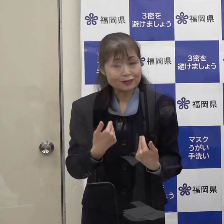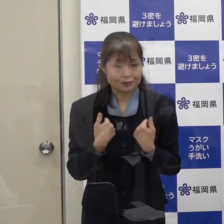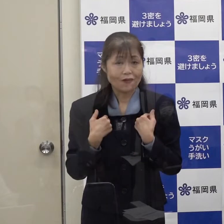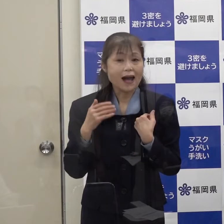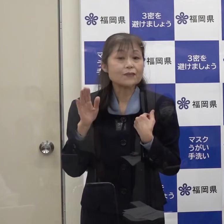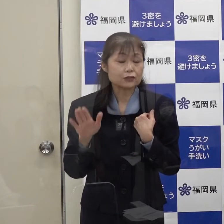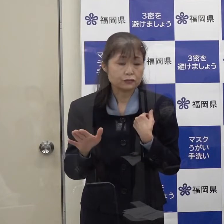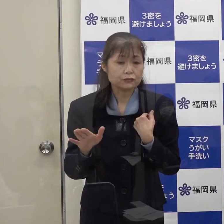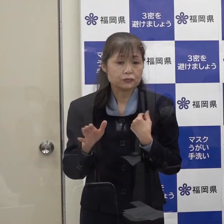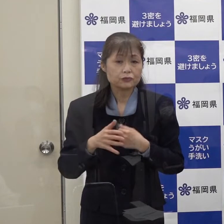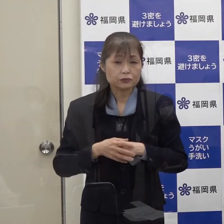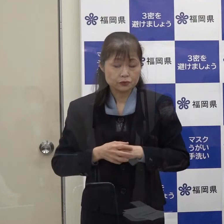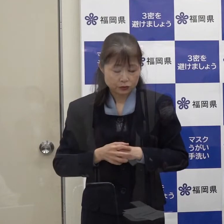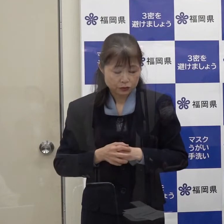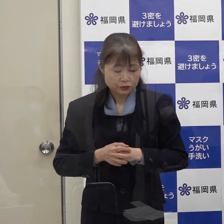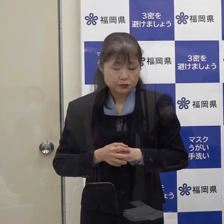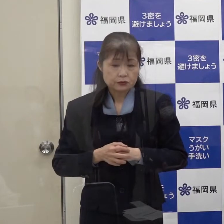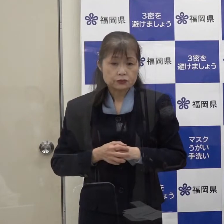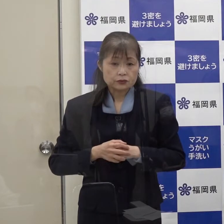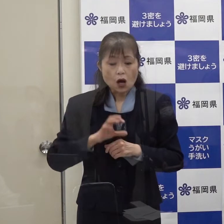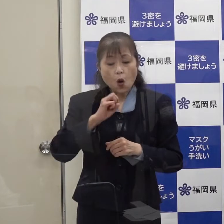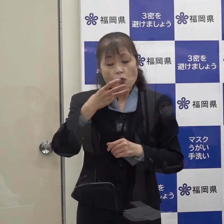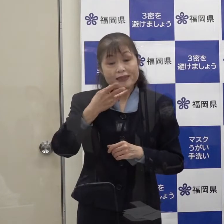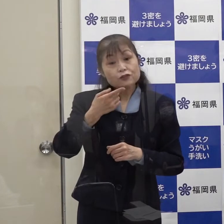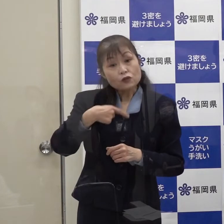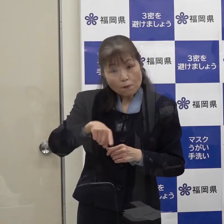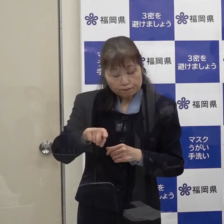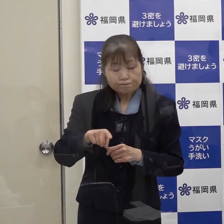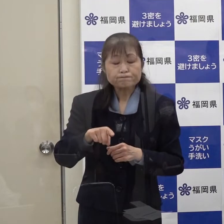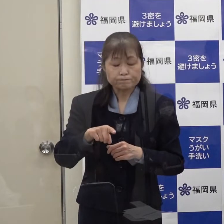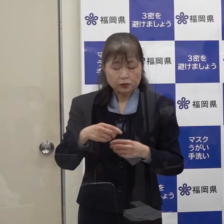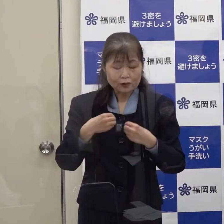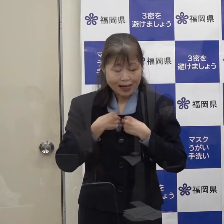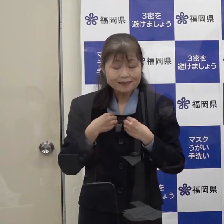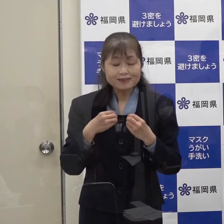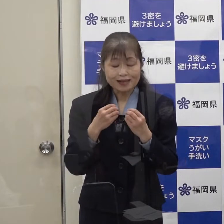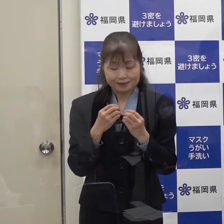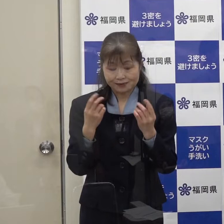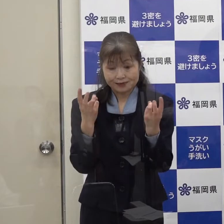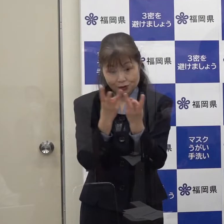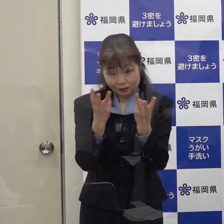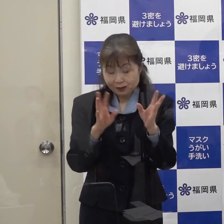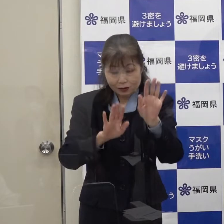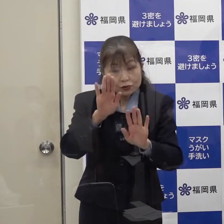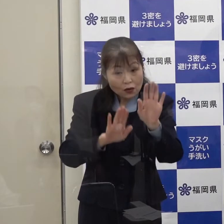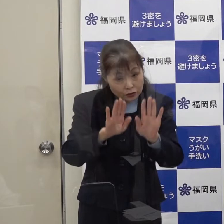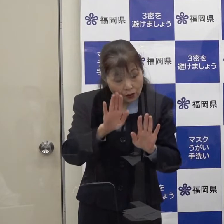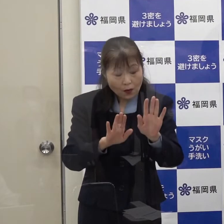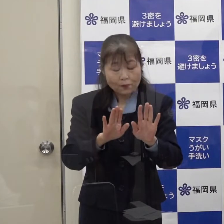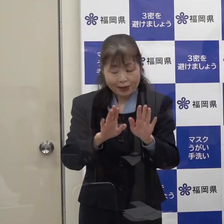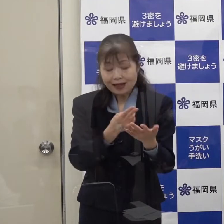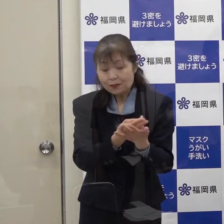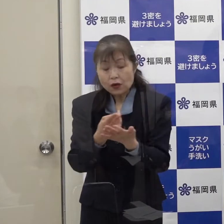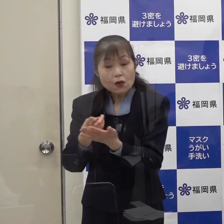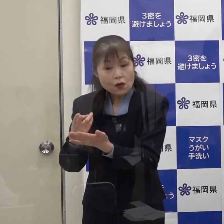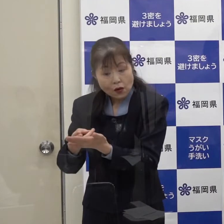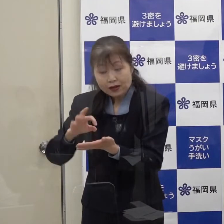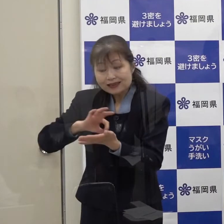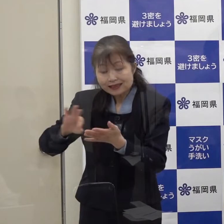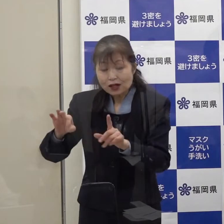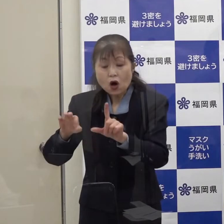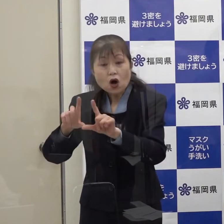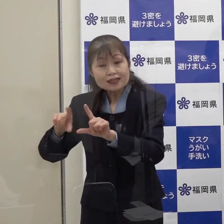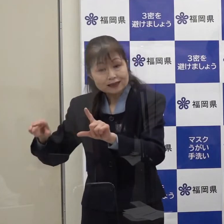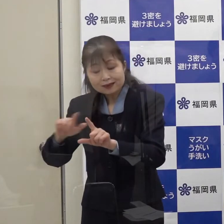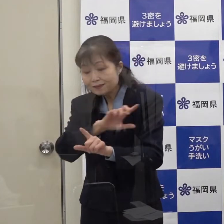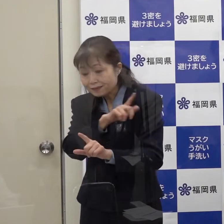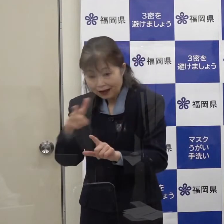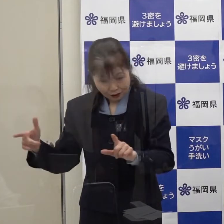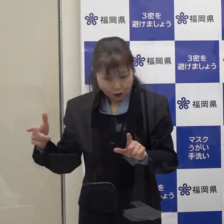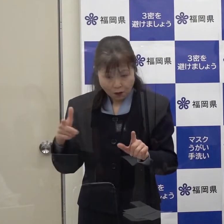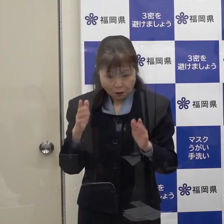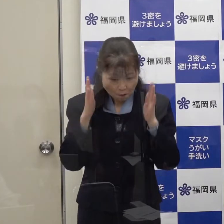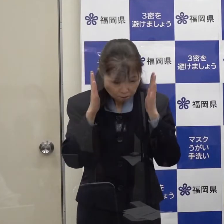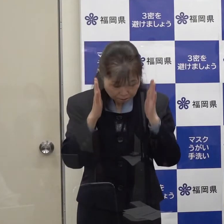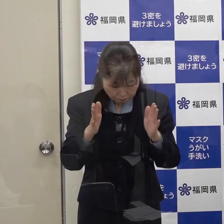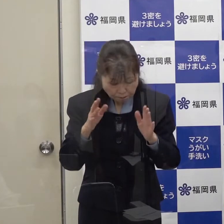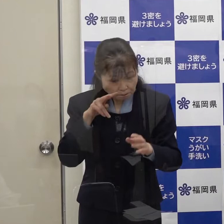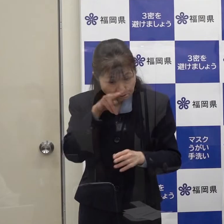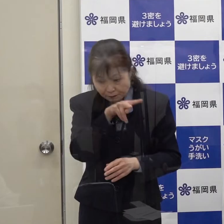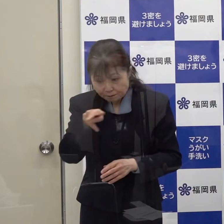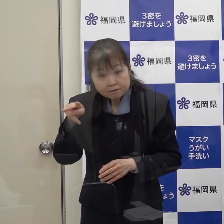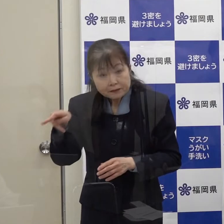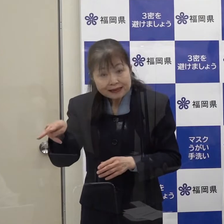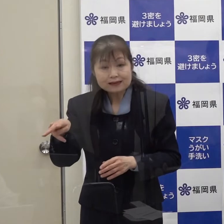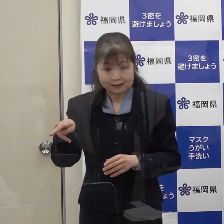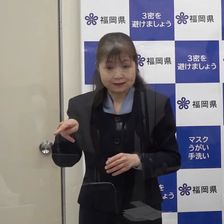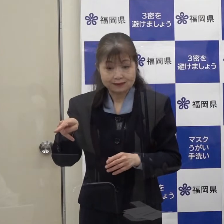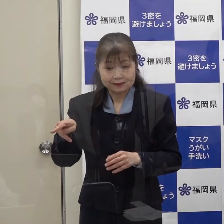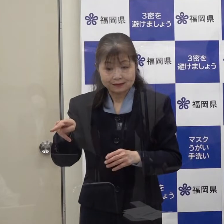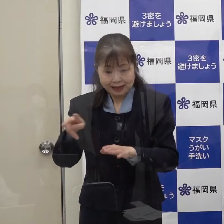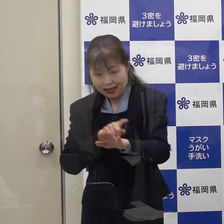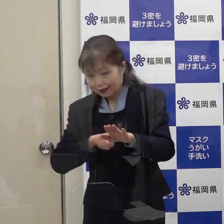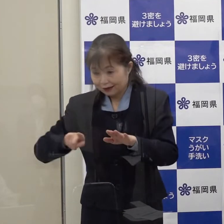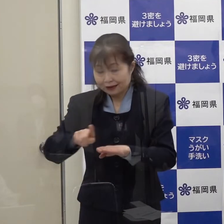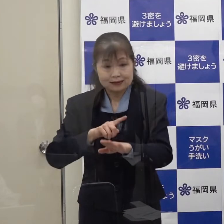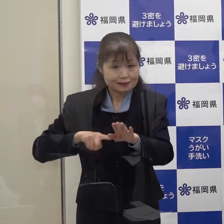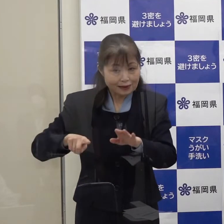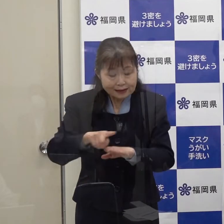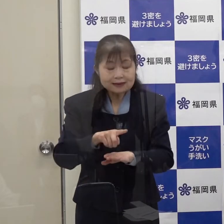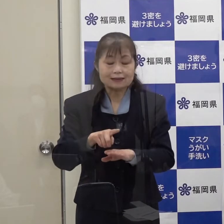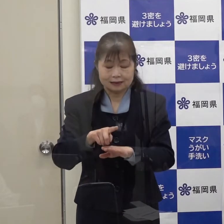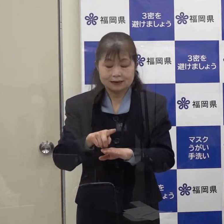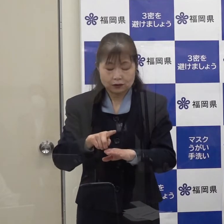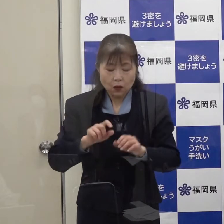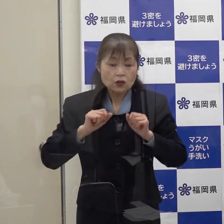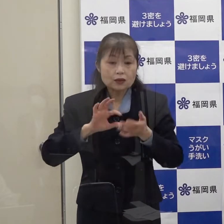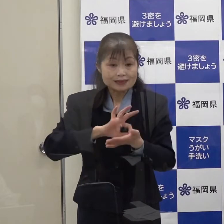今後 オミクロン株の感染状況を踏まえ 病床使用率の状況変化を注視し 先手を打って発動をしていきたいと考えています